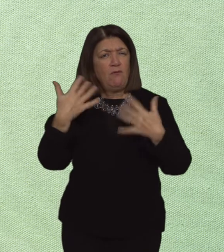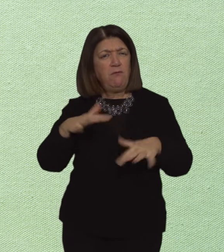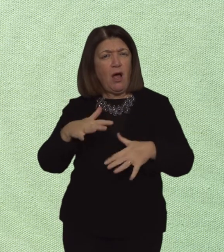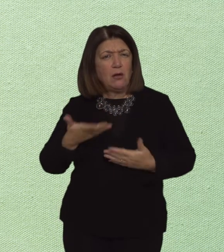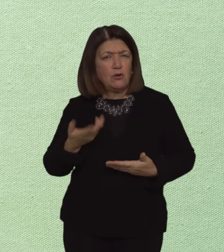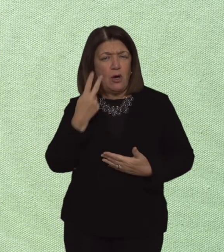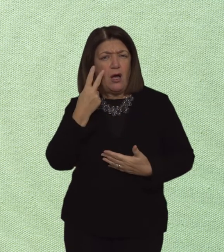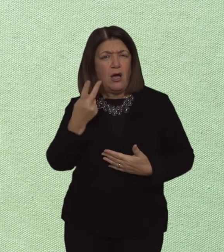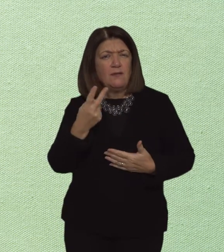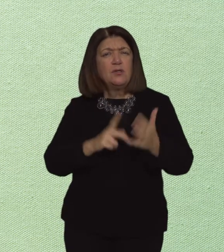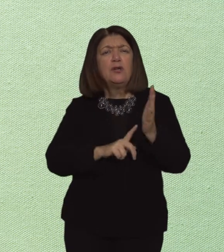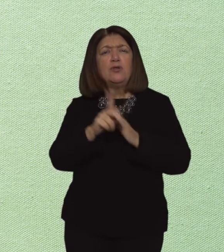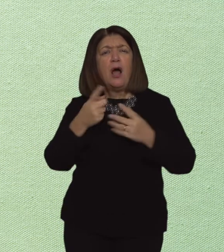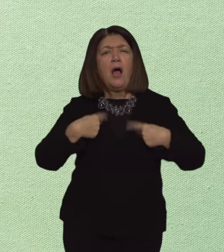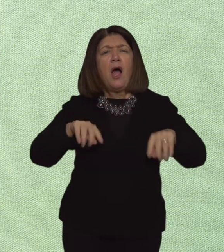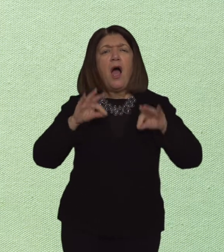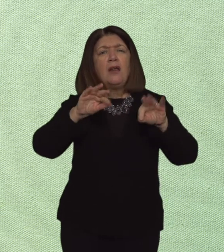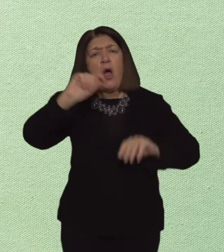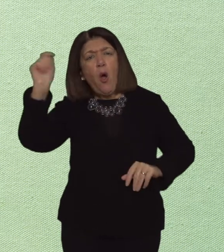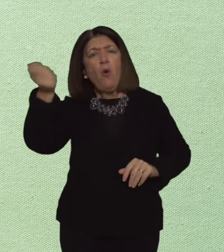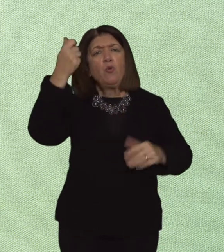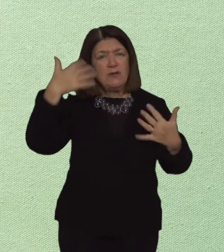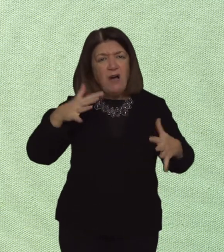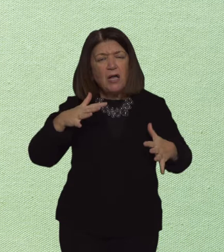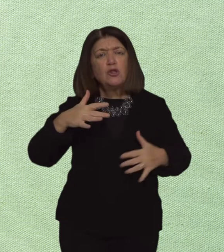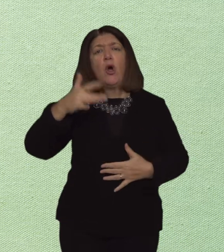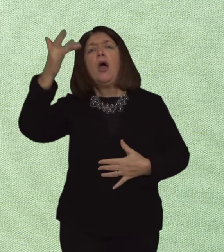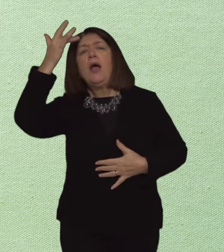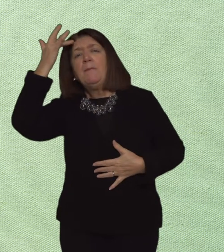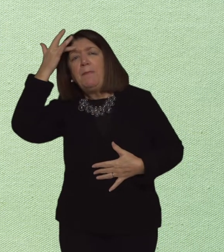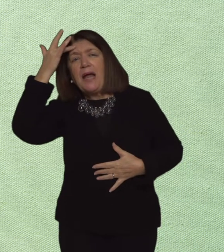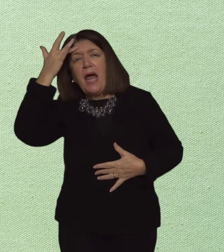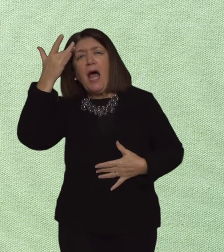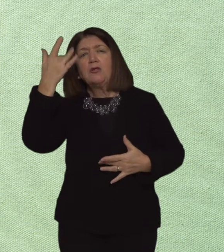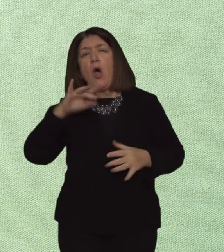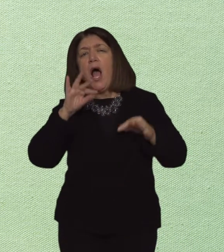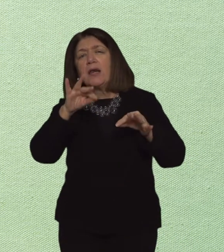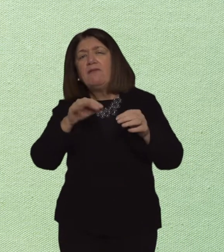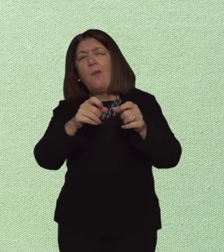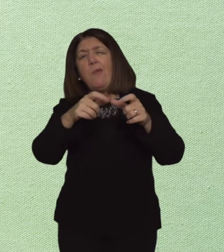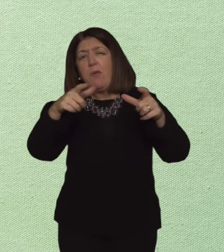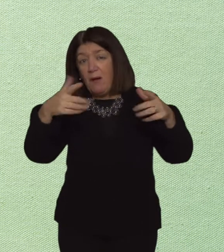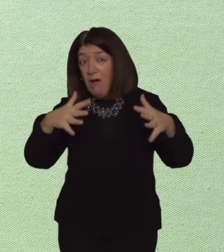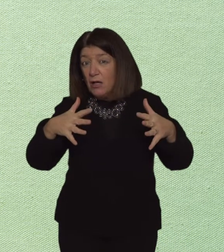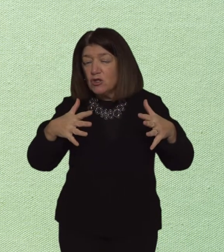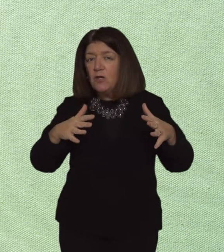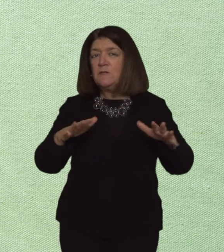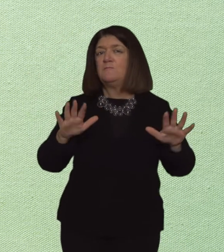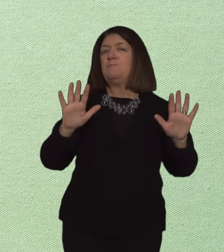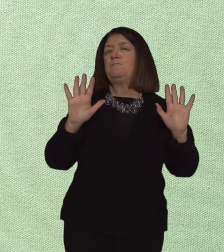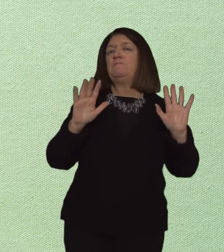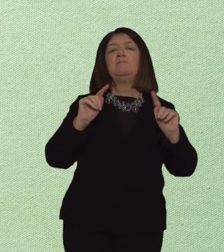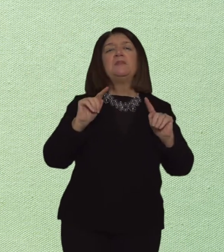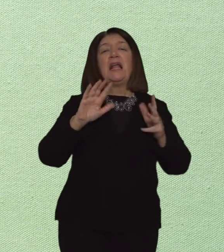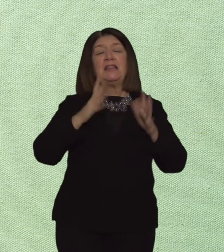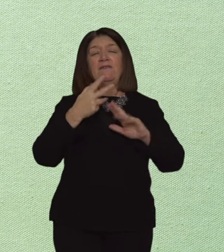conquistato e imparato ha sviluppare nel tempo, ecco una delle grandi sfide delle democrazie liberali